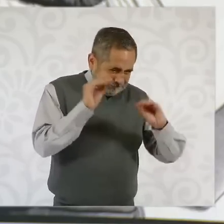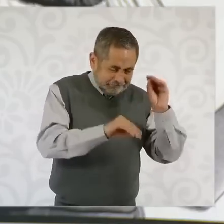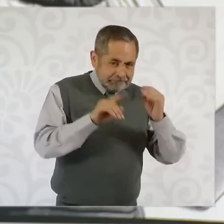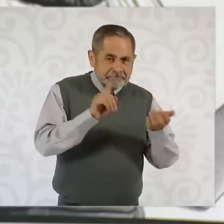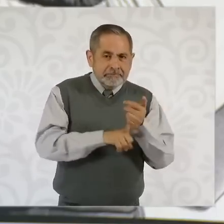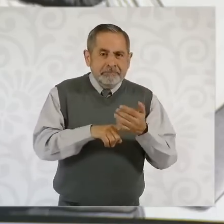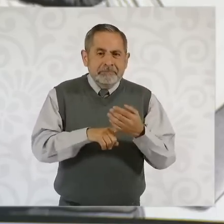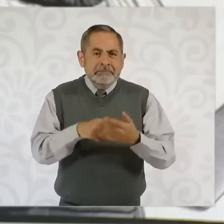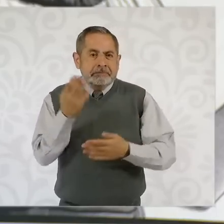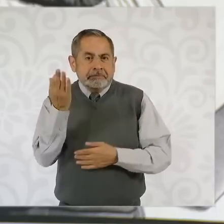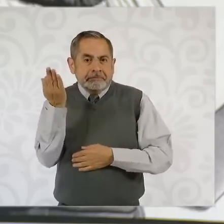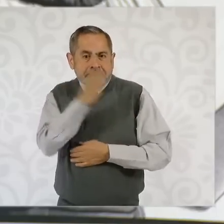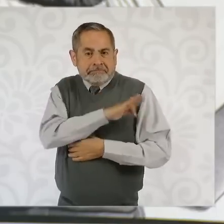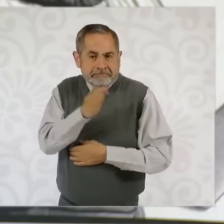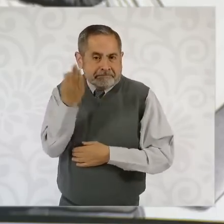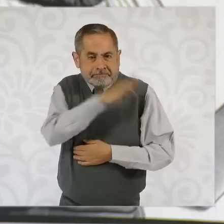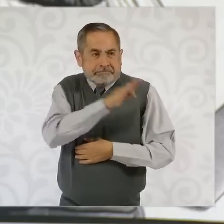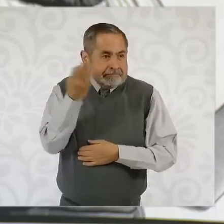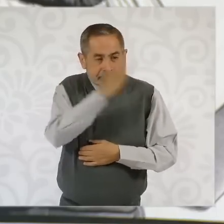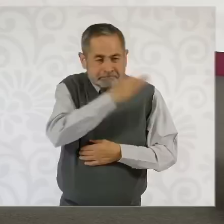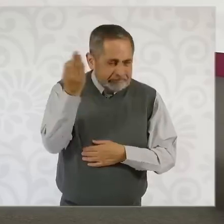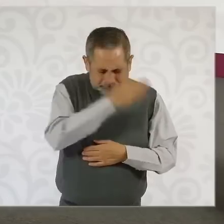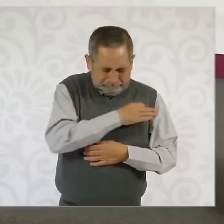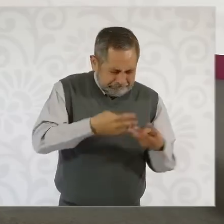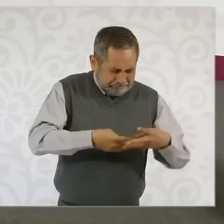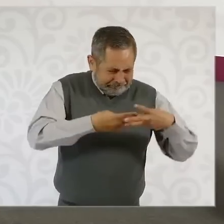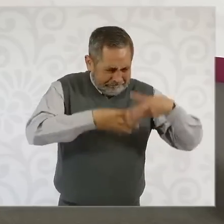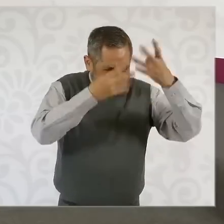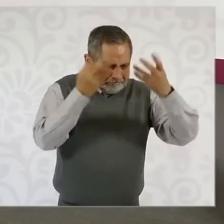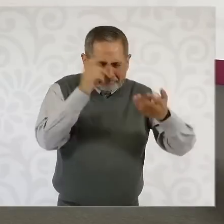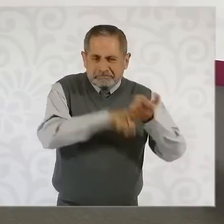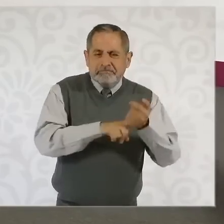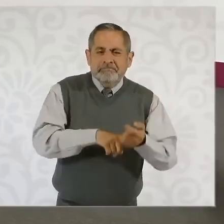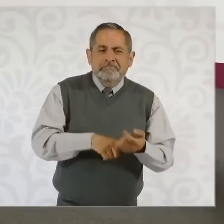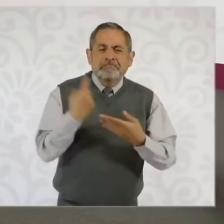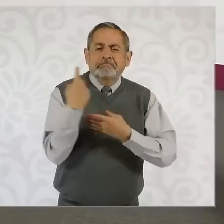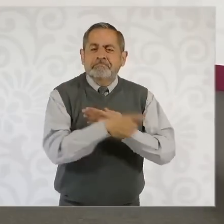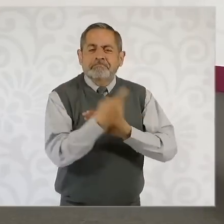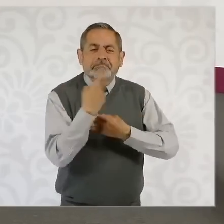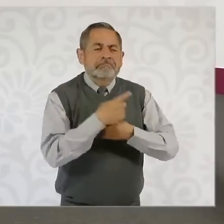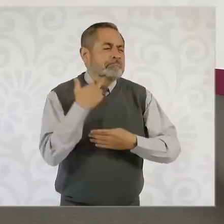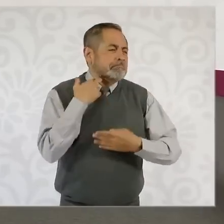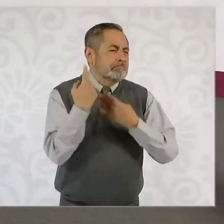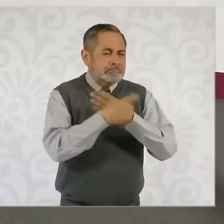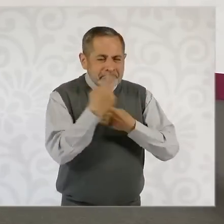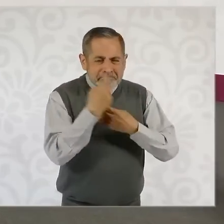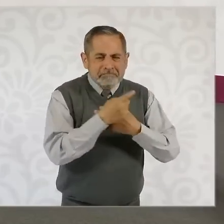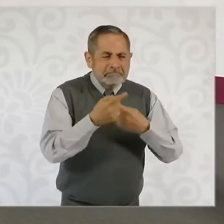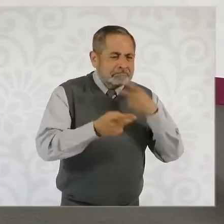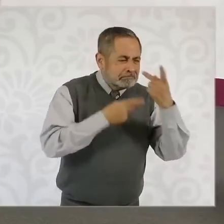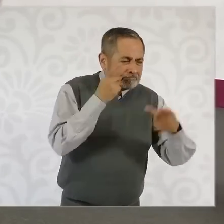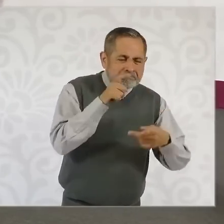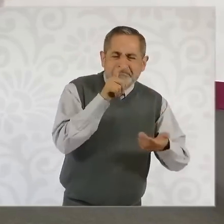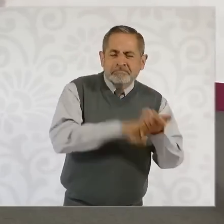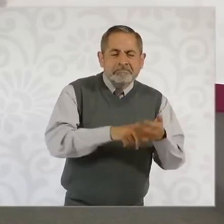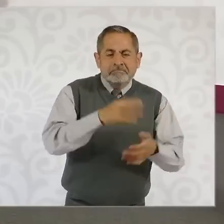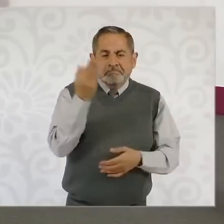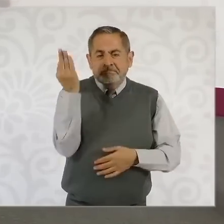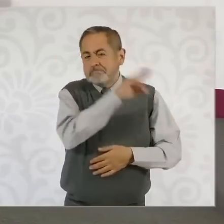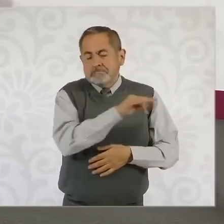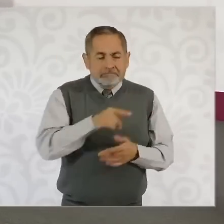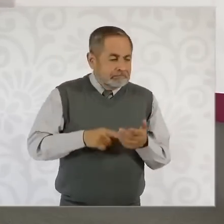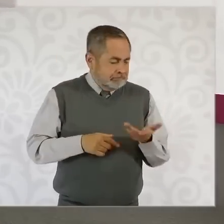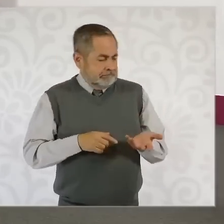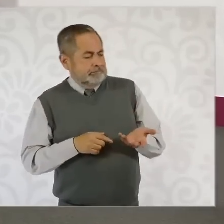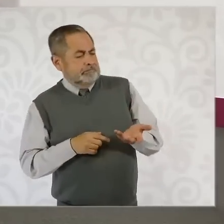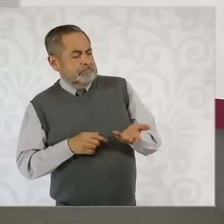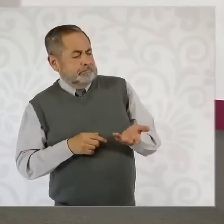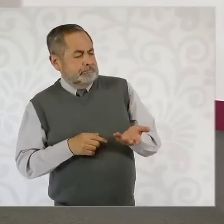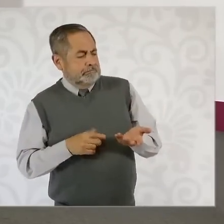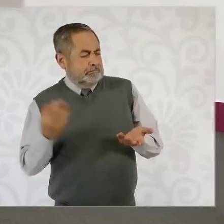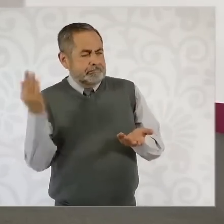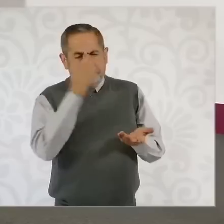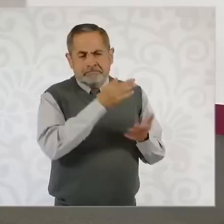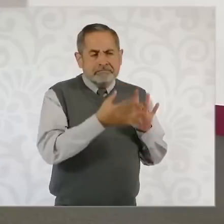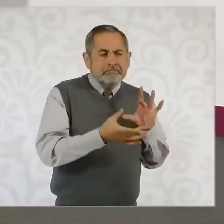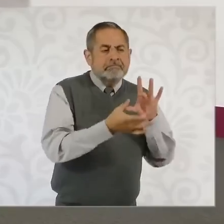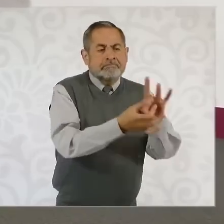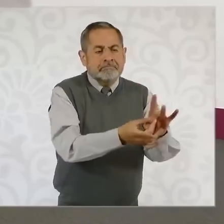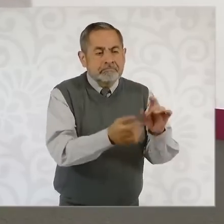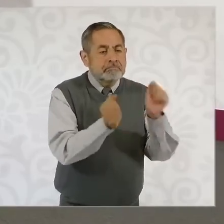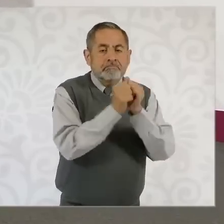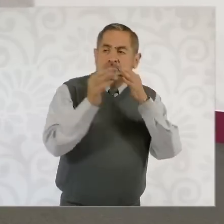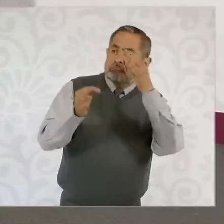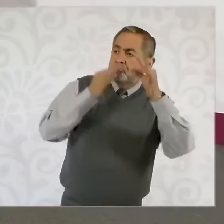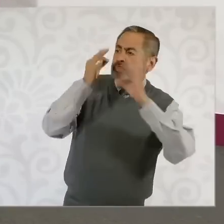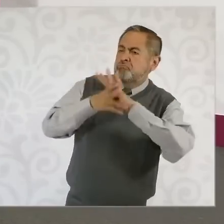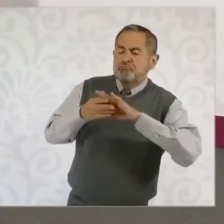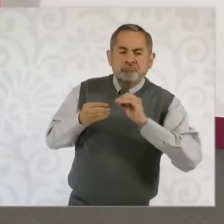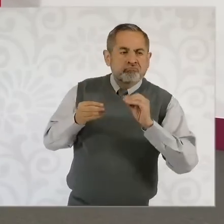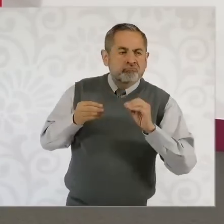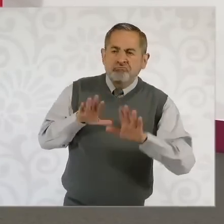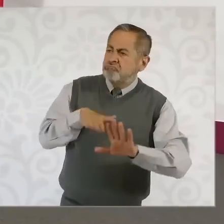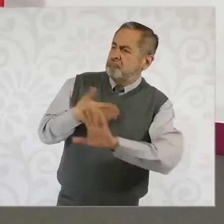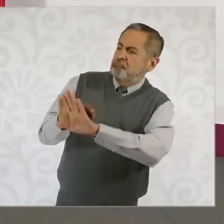falsas con Bots con trolles o que están vinculadas muchas veces a campañas negras eh particularmente